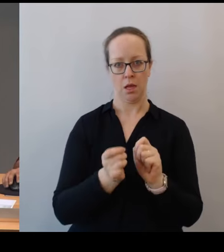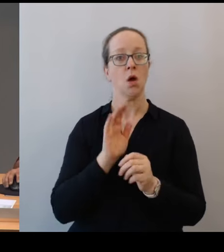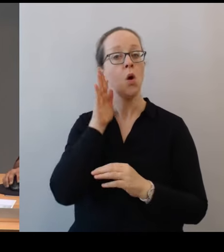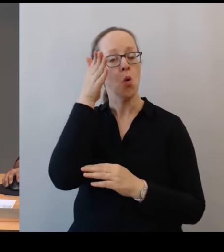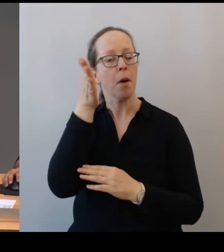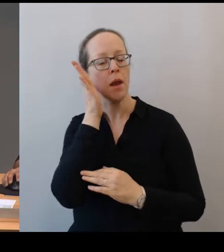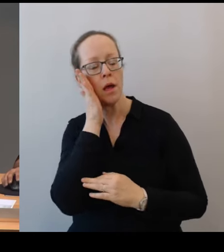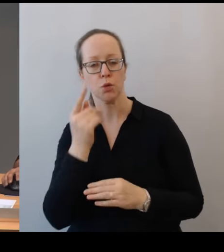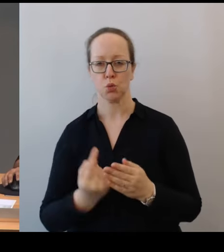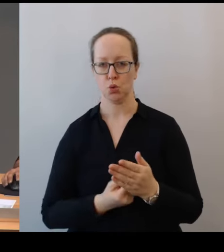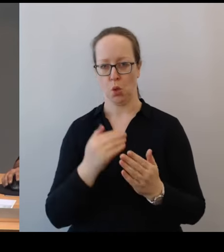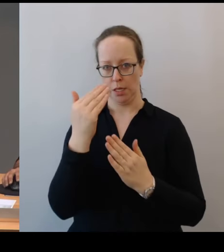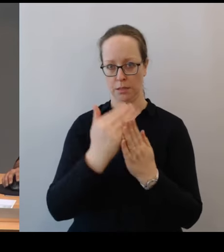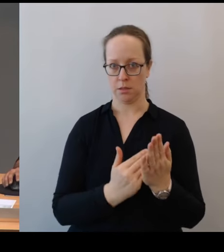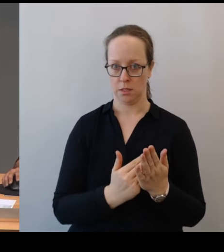beginnt die Fraktion der SPD.